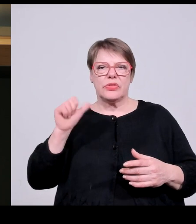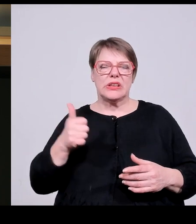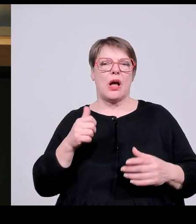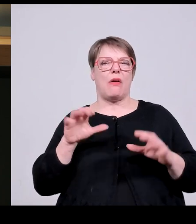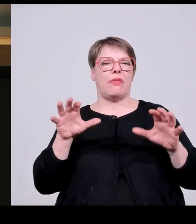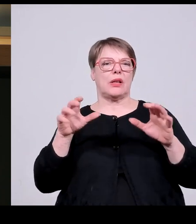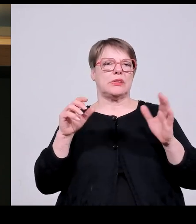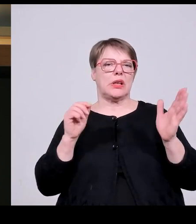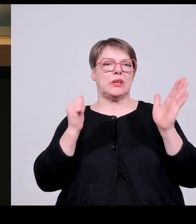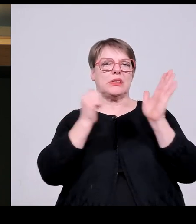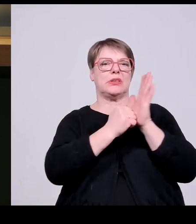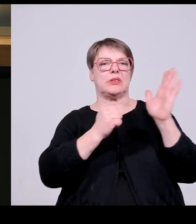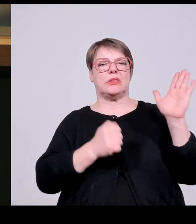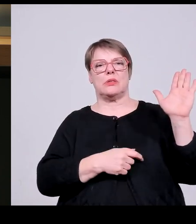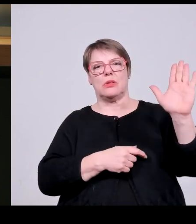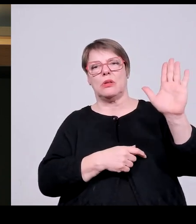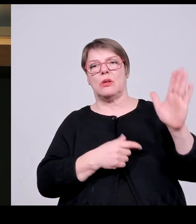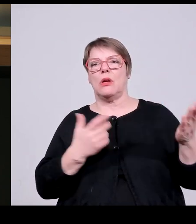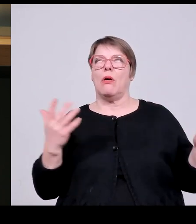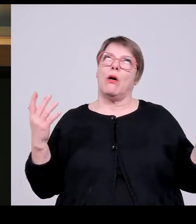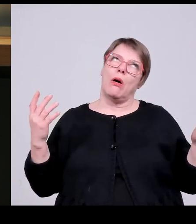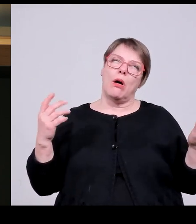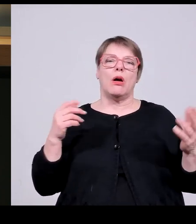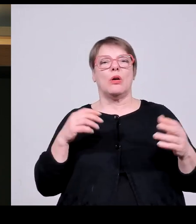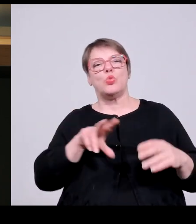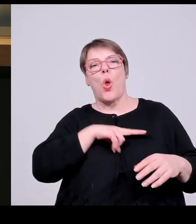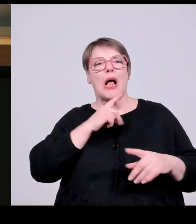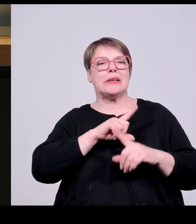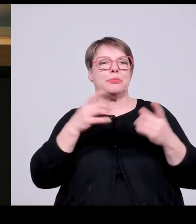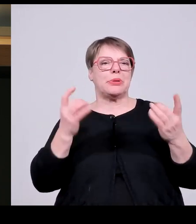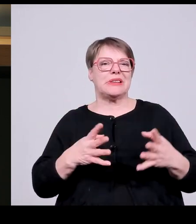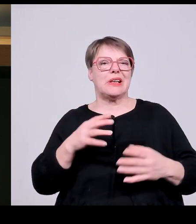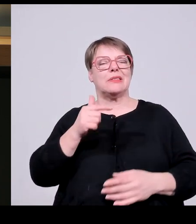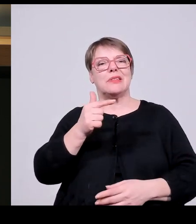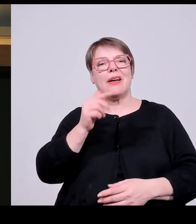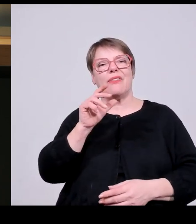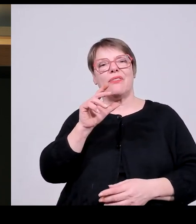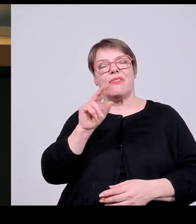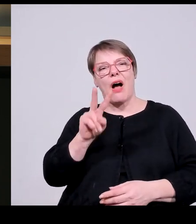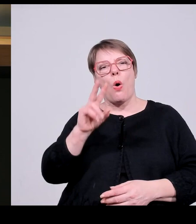Bisher sind aber nur zwei Teilstücke herein. Schneider hat es richtig gesagt. Seit 1996